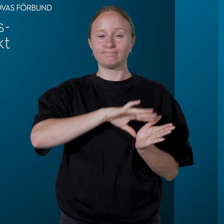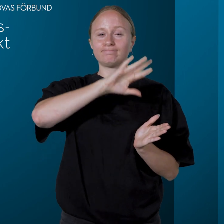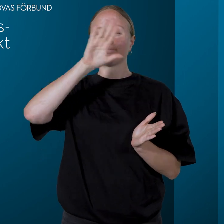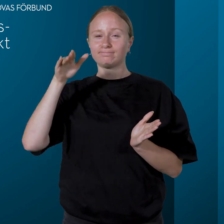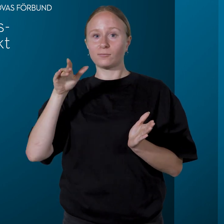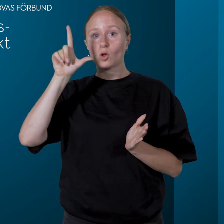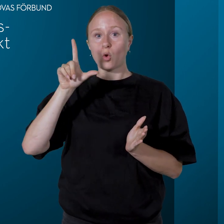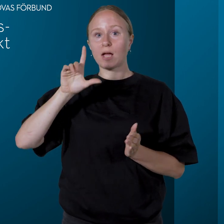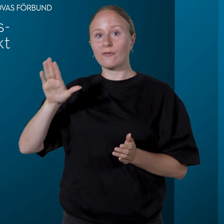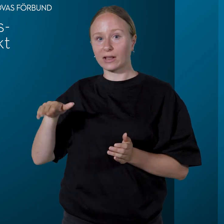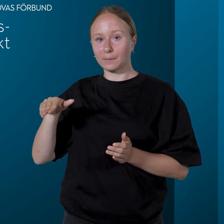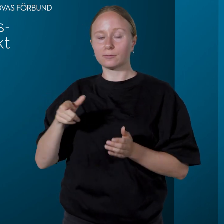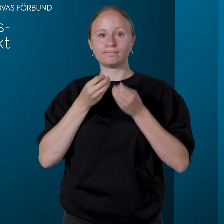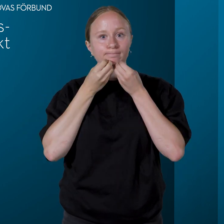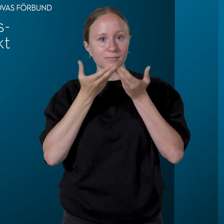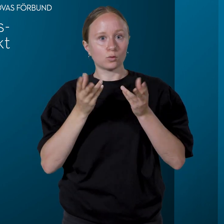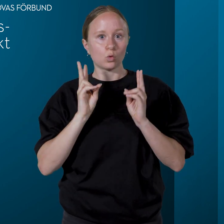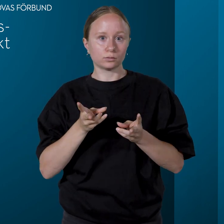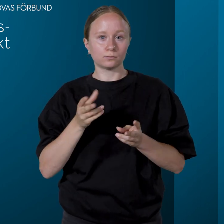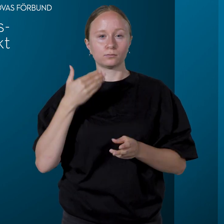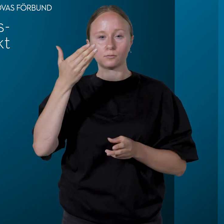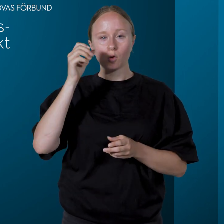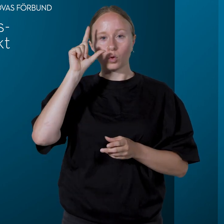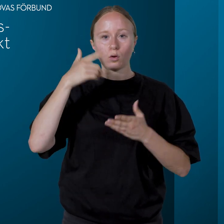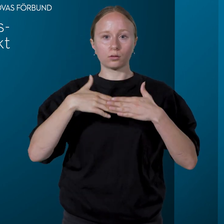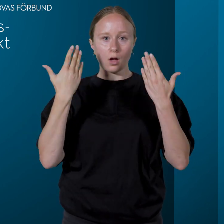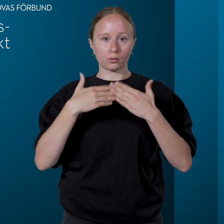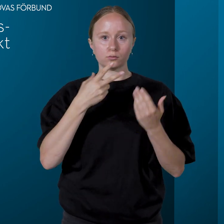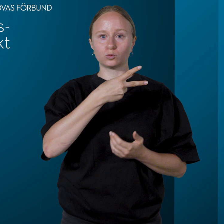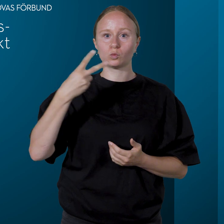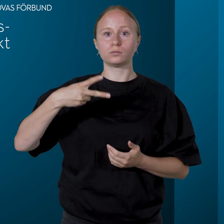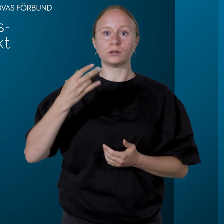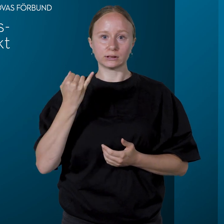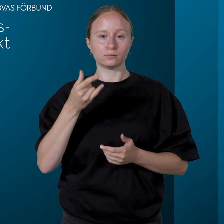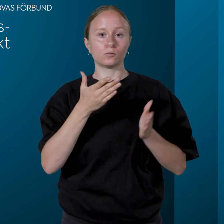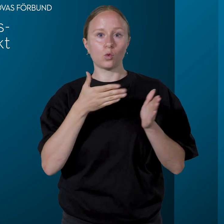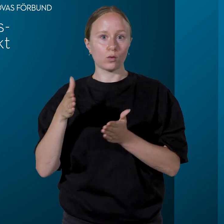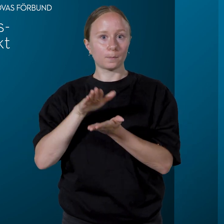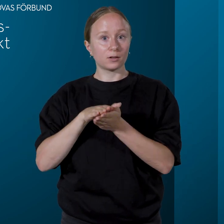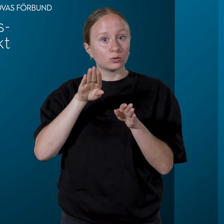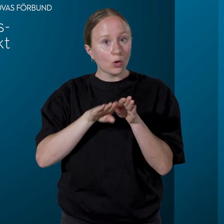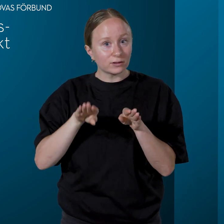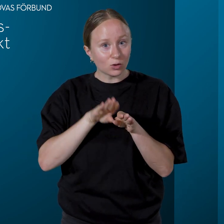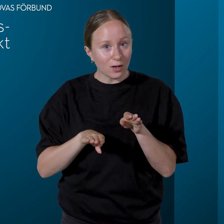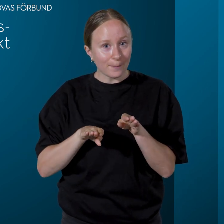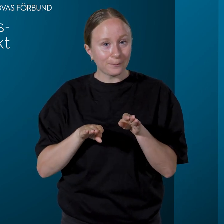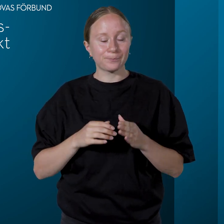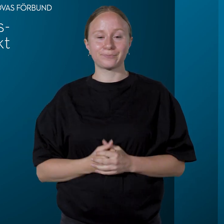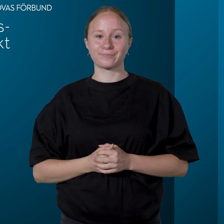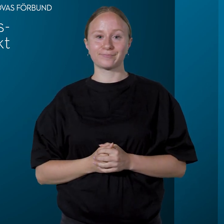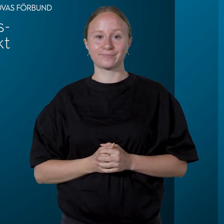På lördagskvällen avslöjades också att kulturdagarna 2026 hålls i Jyväskylä.